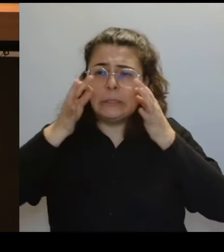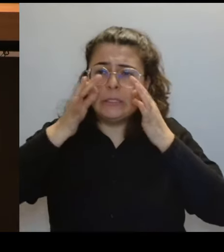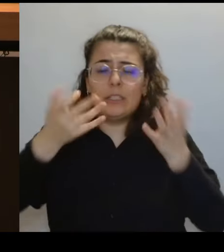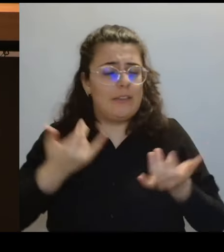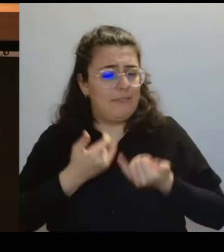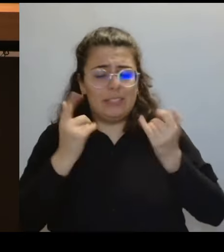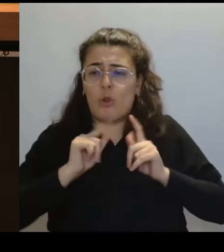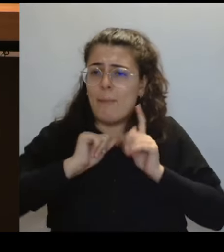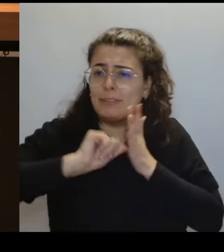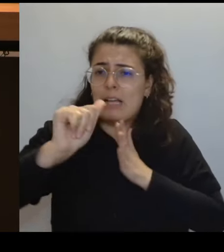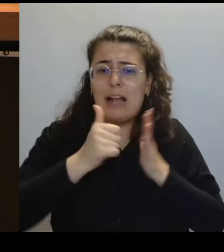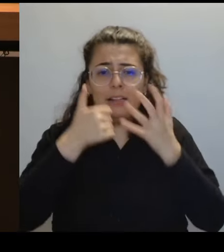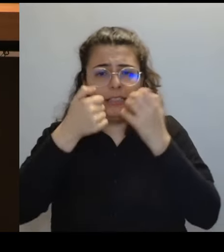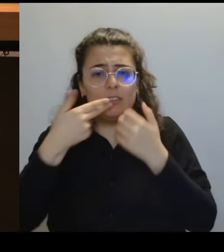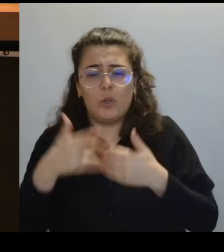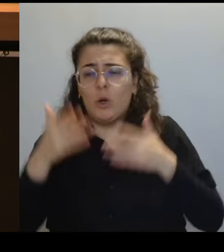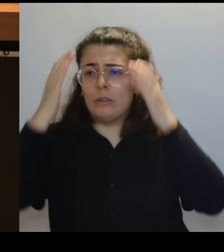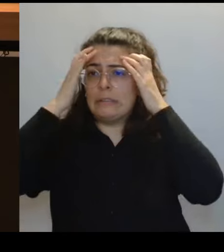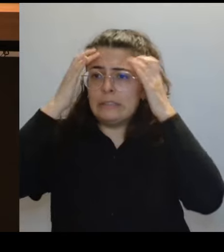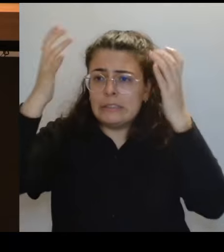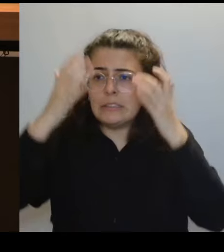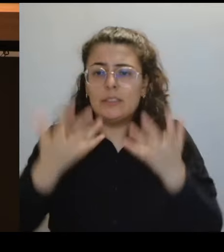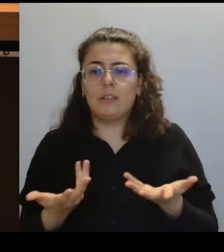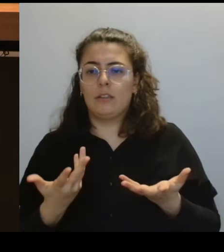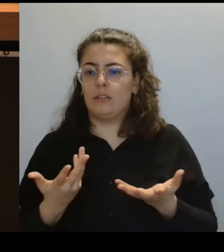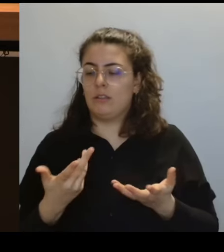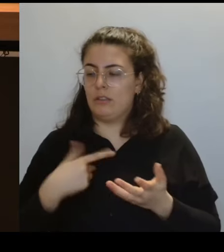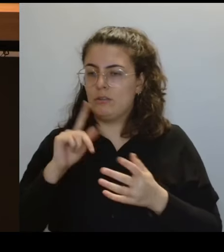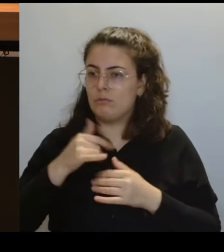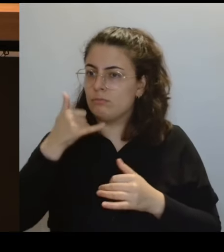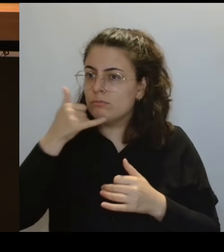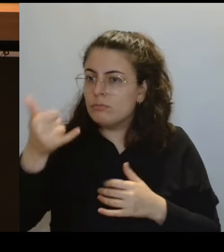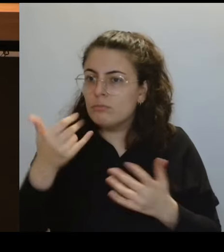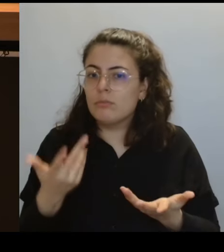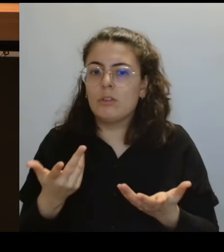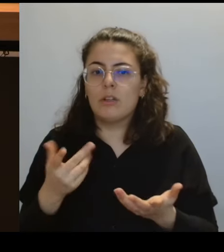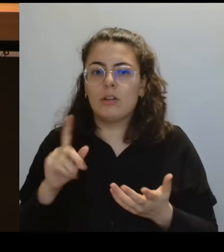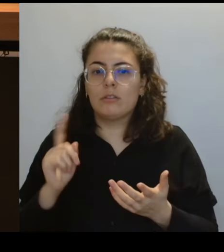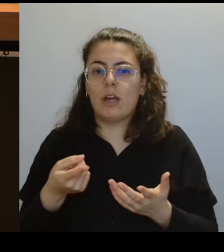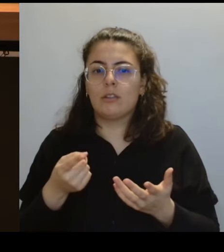sie noch einmal angerufen. Dann hatte sie endlich nach drei Monaten die Vbb-Trägerkarte.